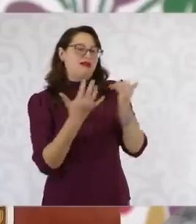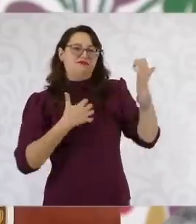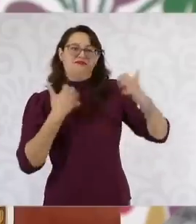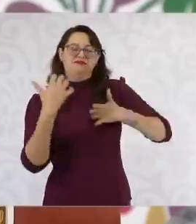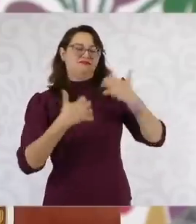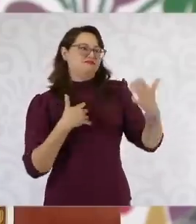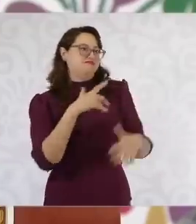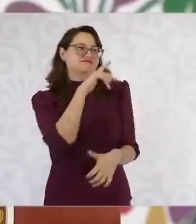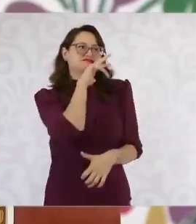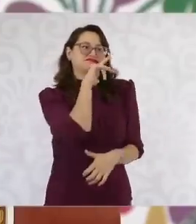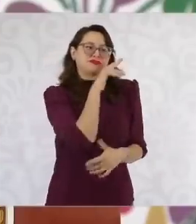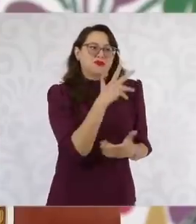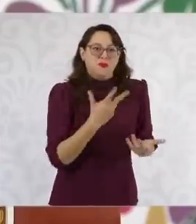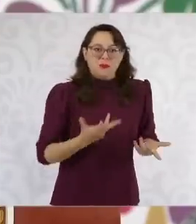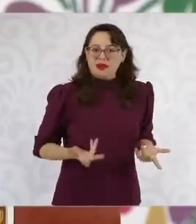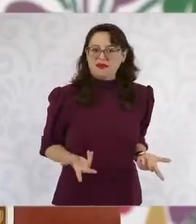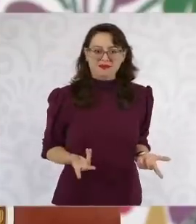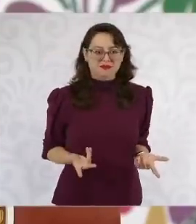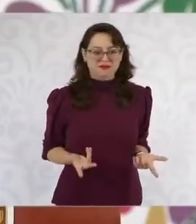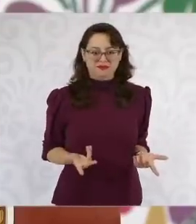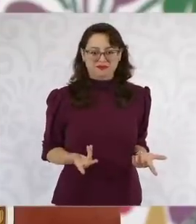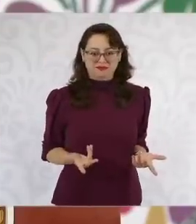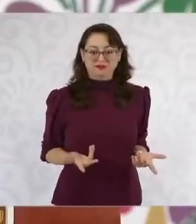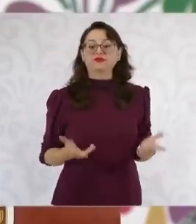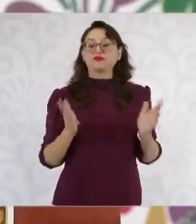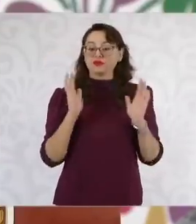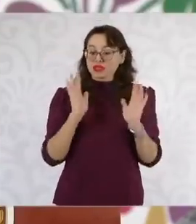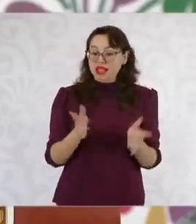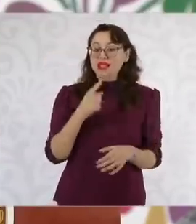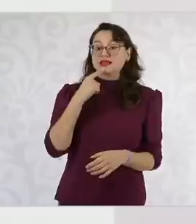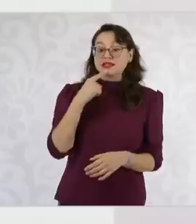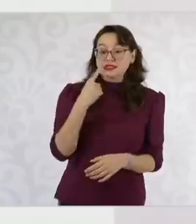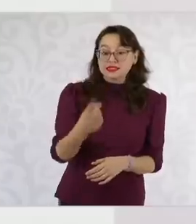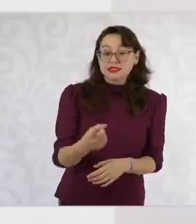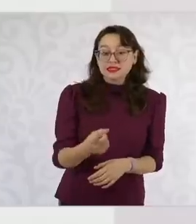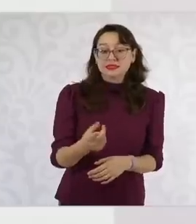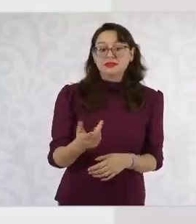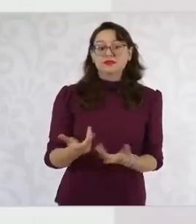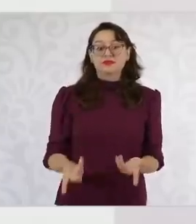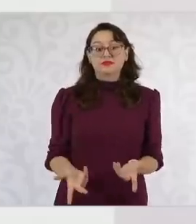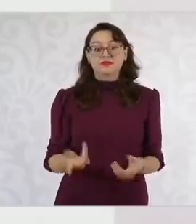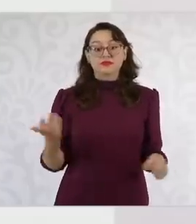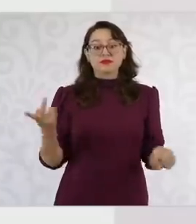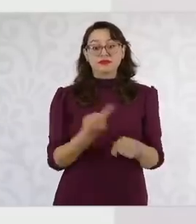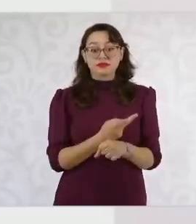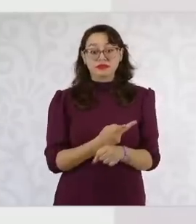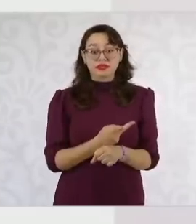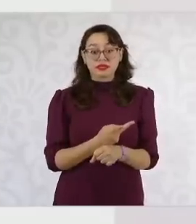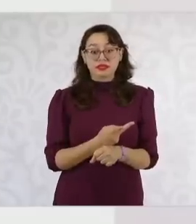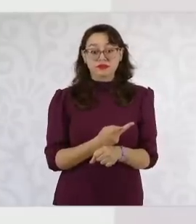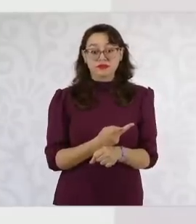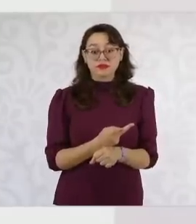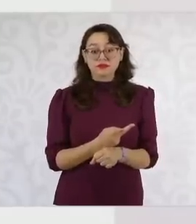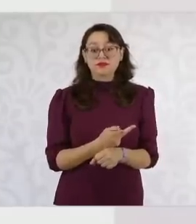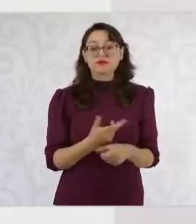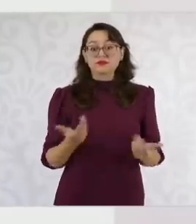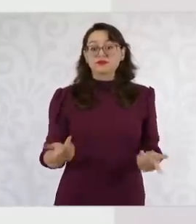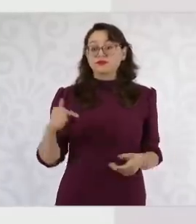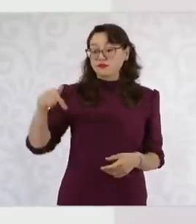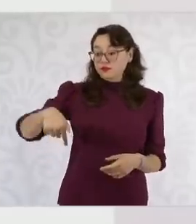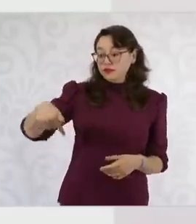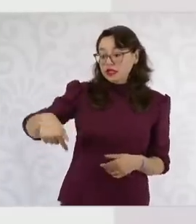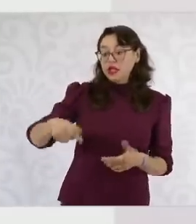a México porque como hemos dicho el problema del consumo sin decir que en México no hay eh